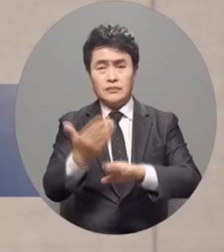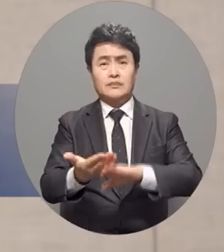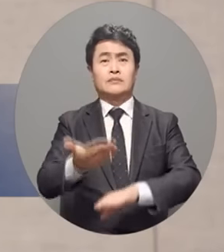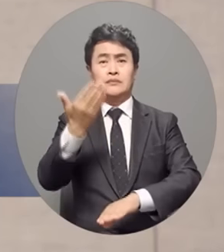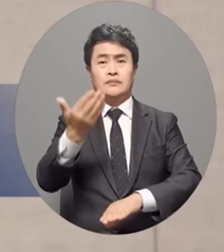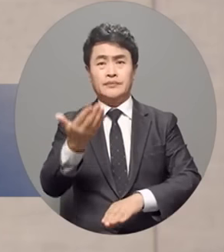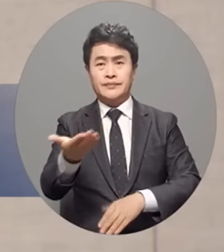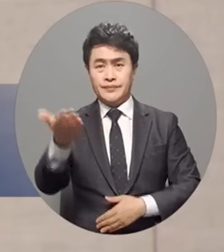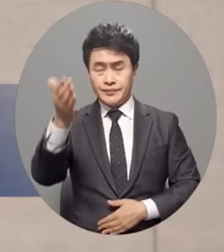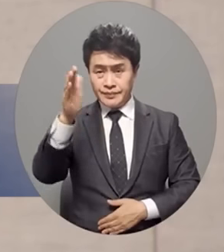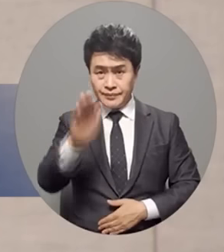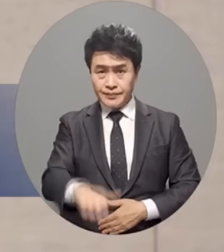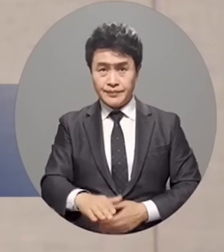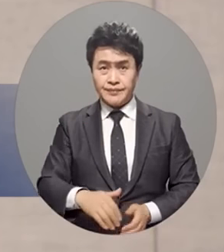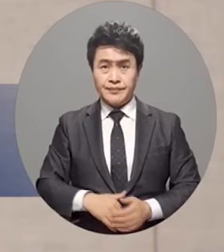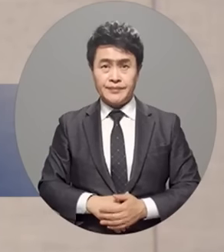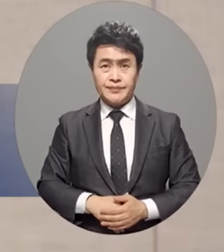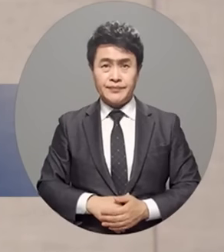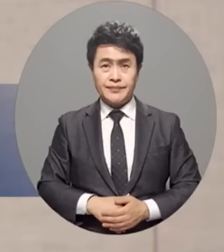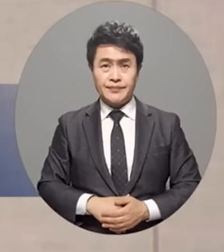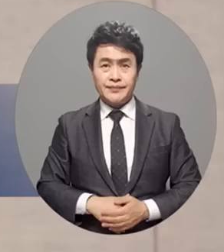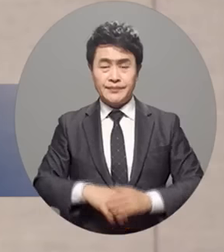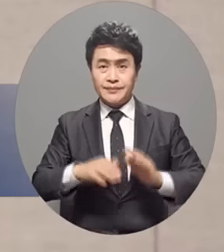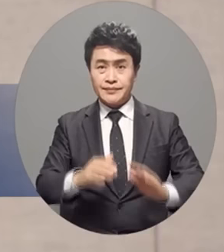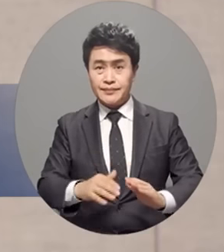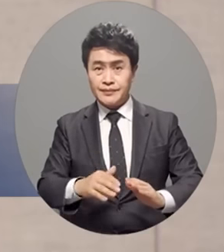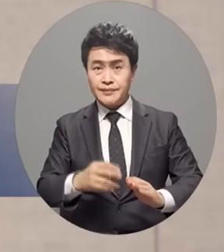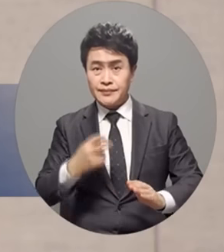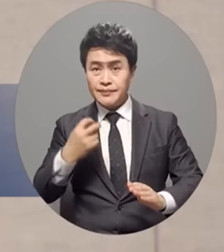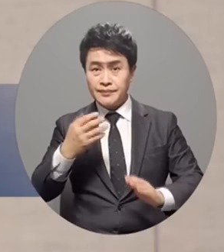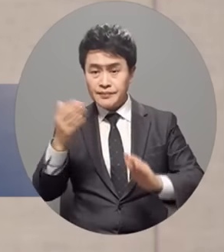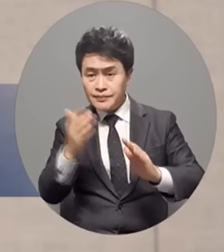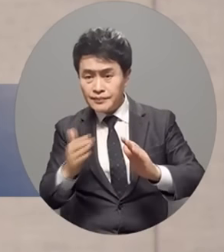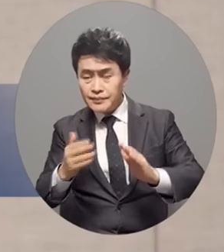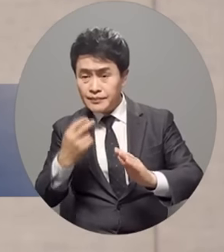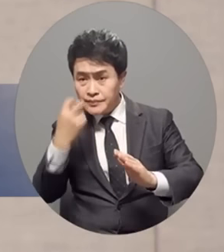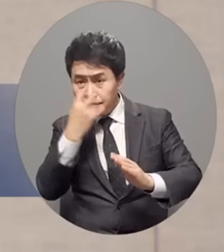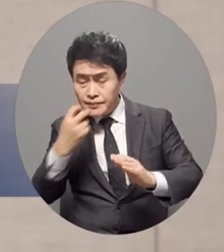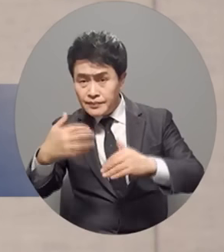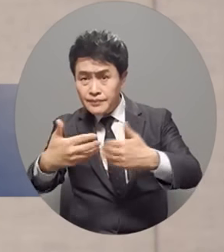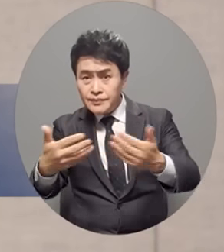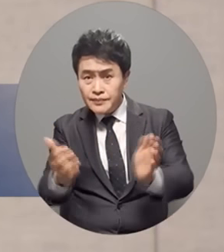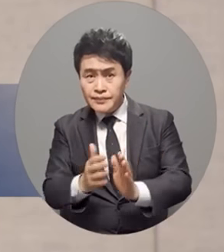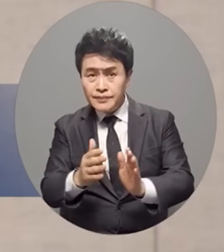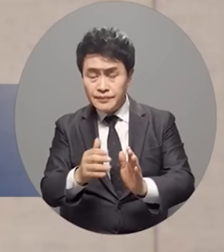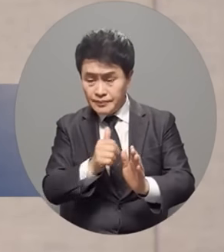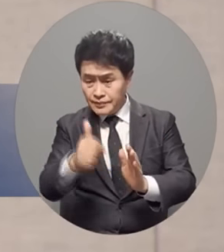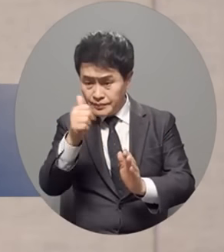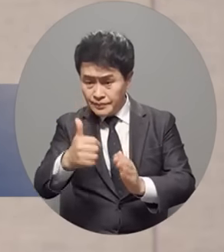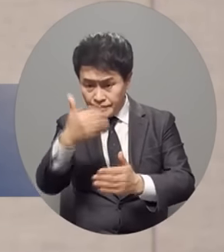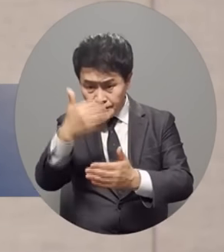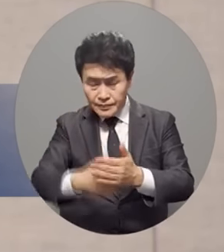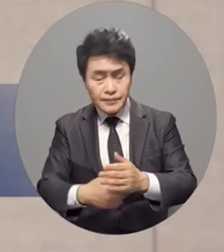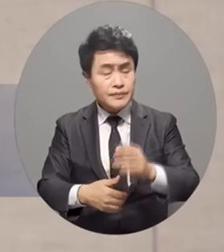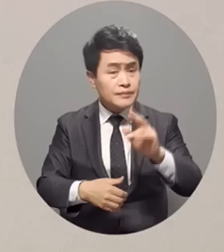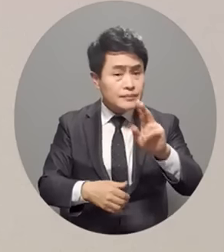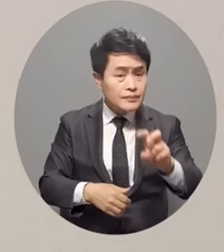그렇지만 공수처 검사는 처, 차장 빼고 23명에 불과합니다.